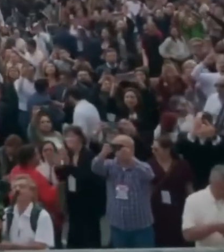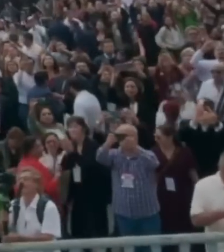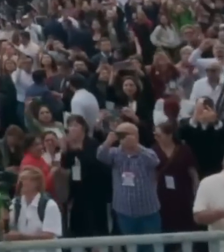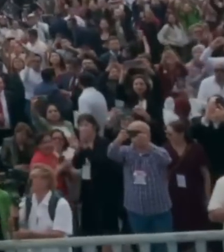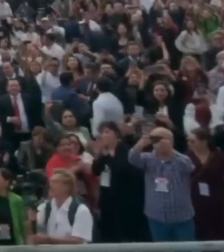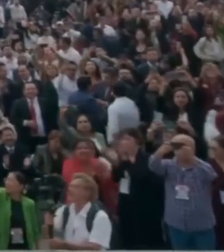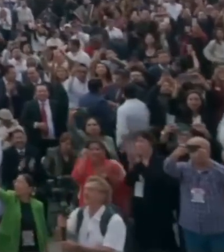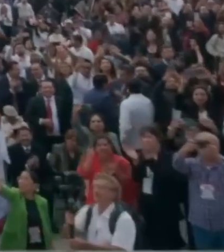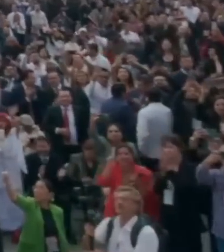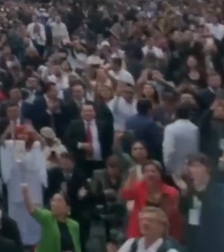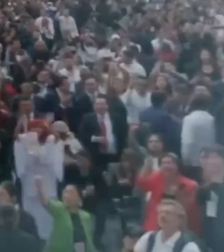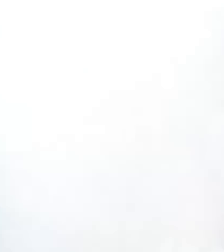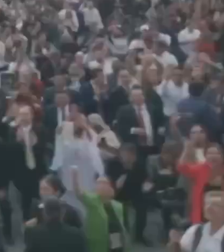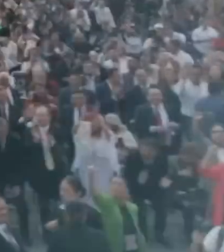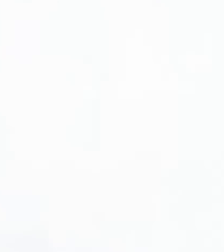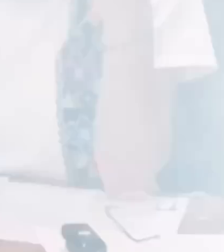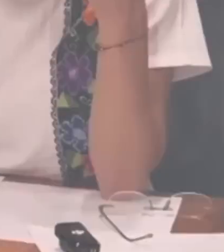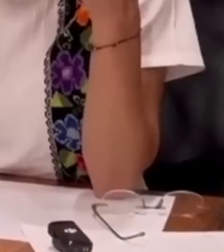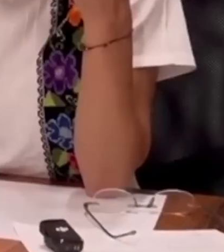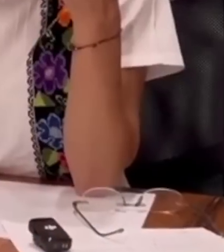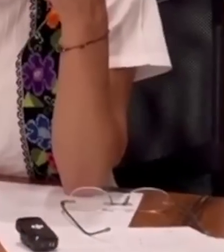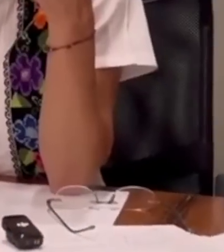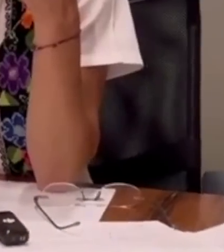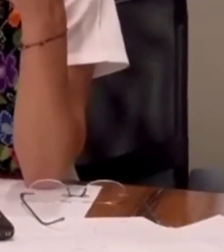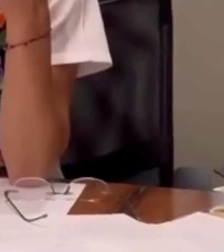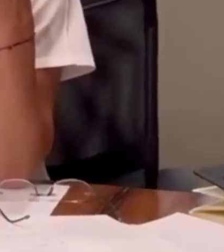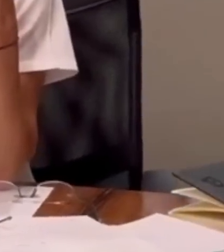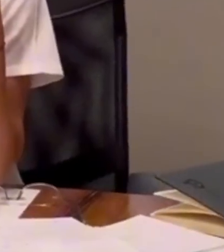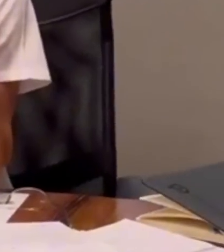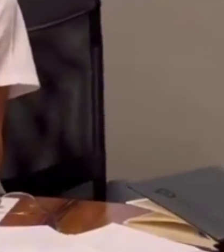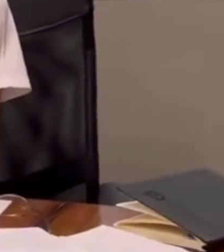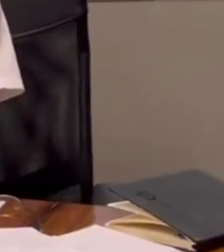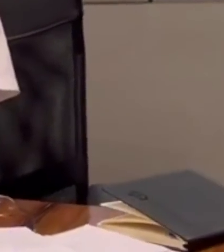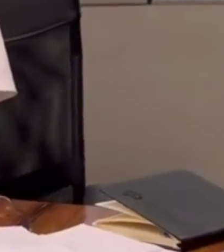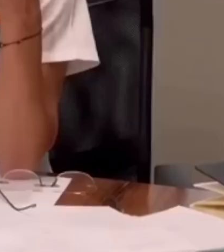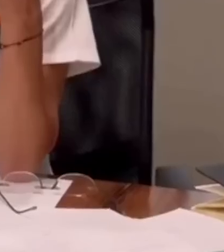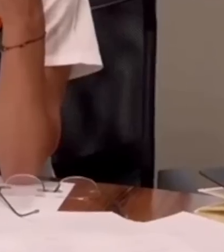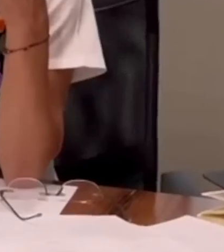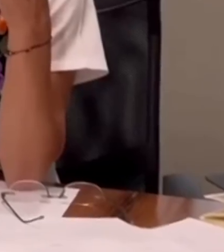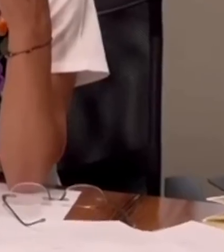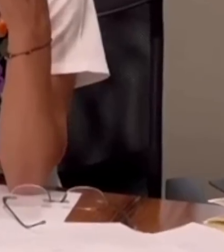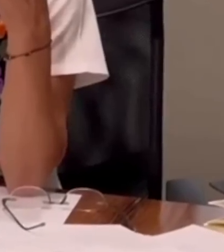jueves tendrá una llamada con Trump en lo que supondrá un último intento para llegar a un